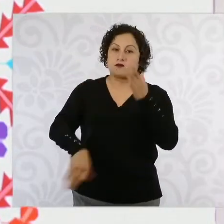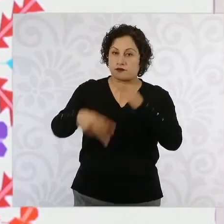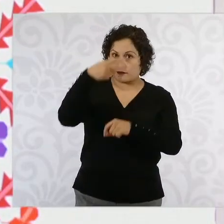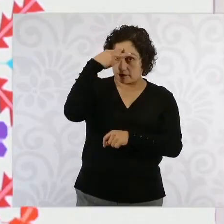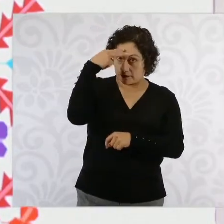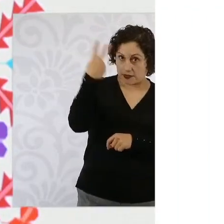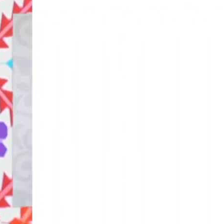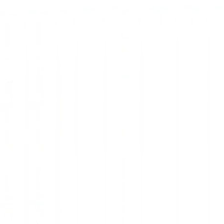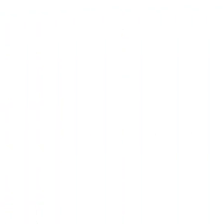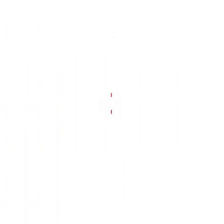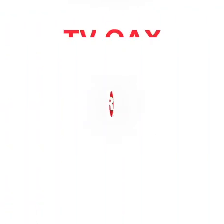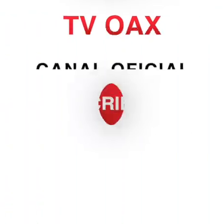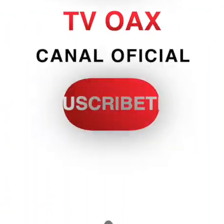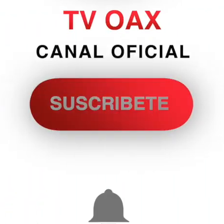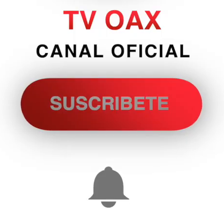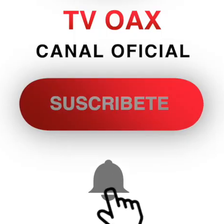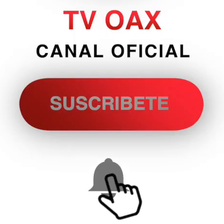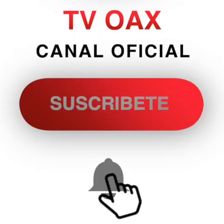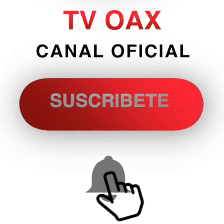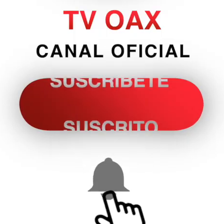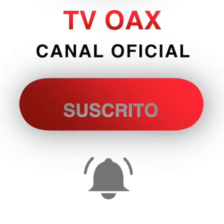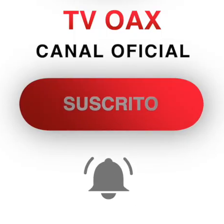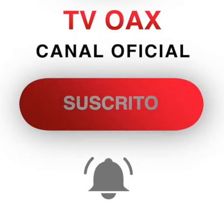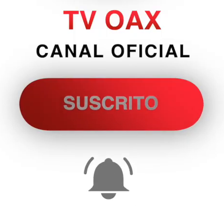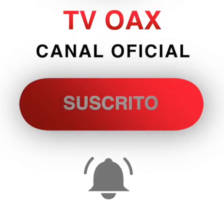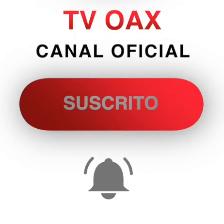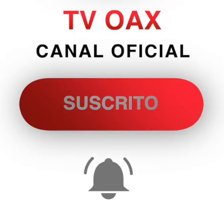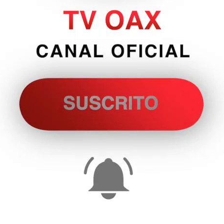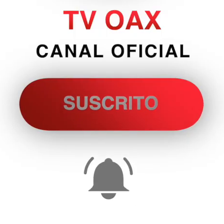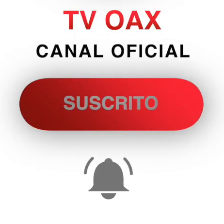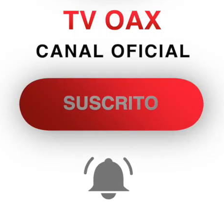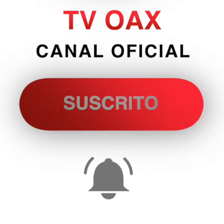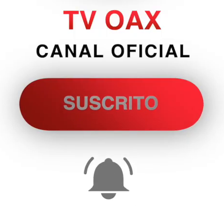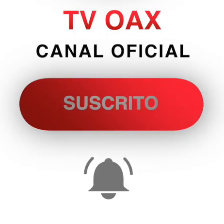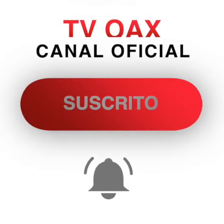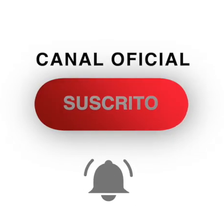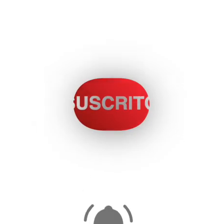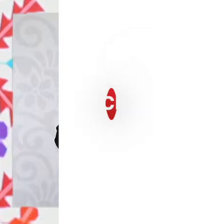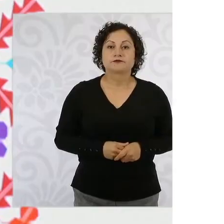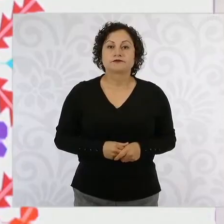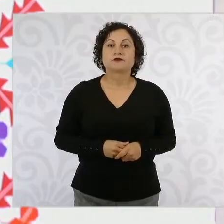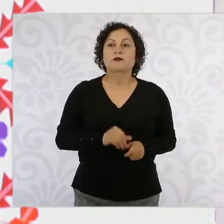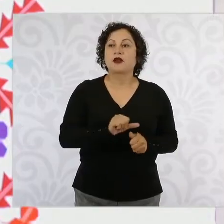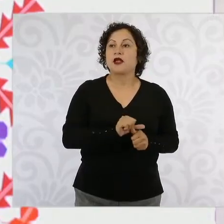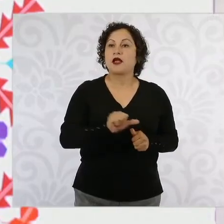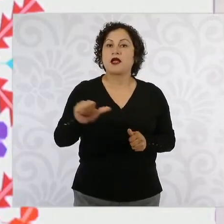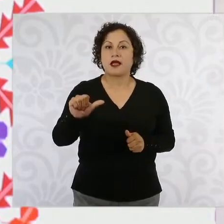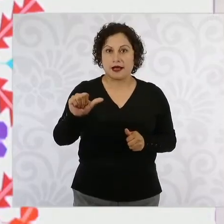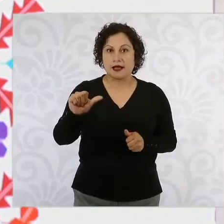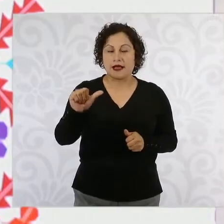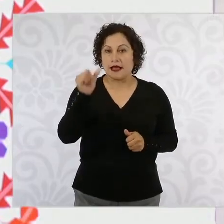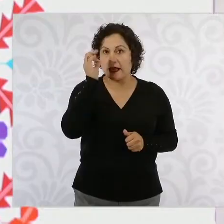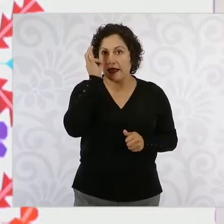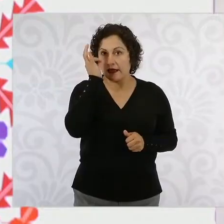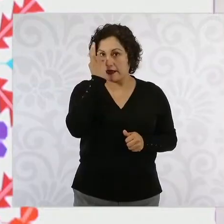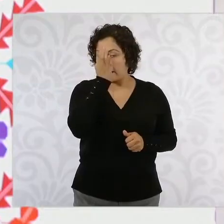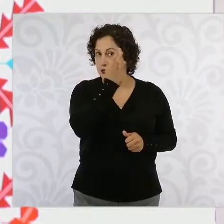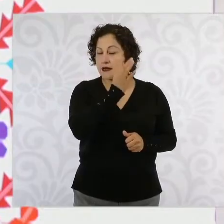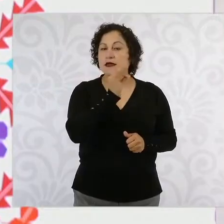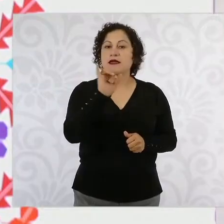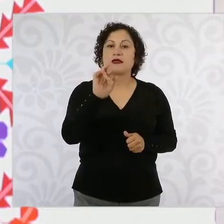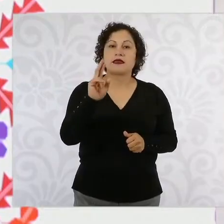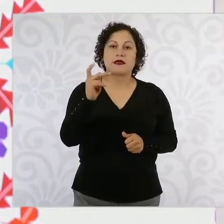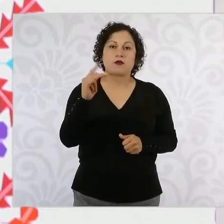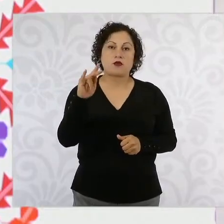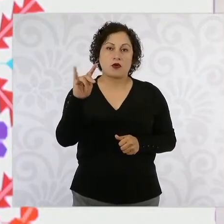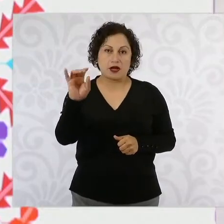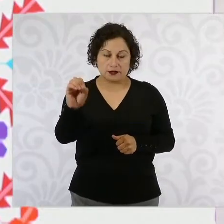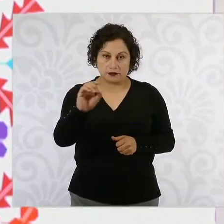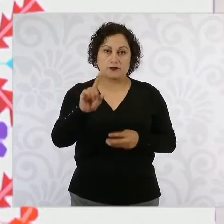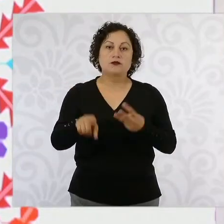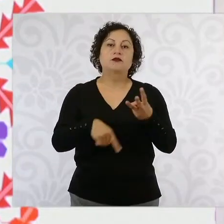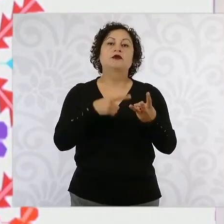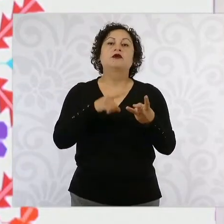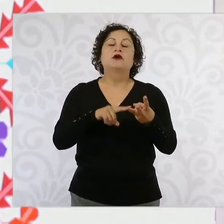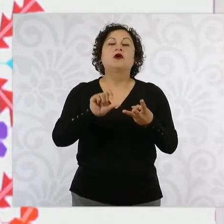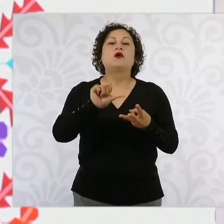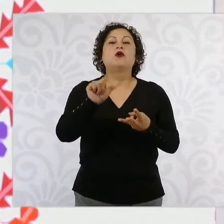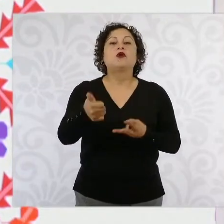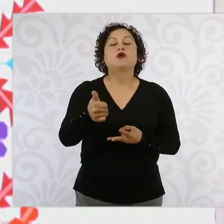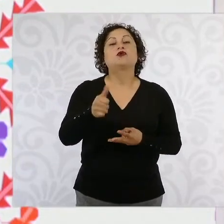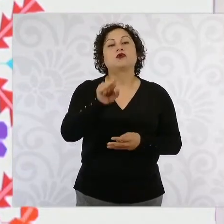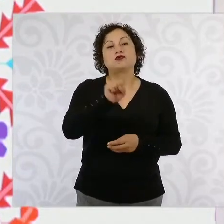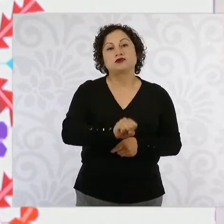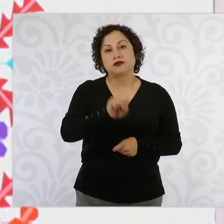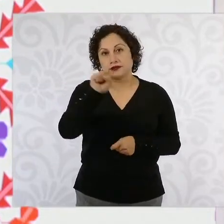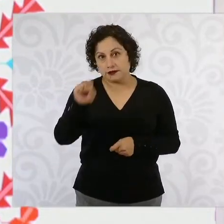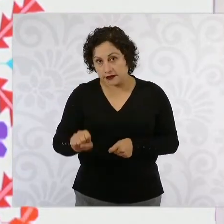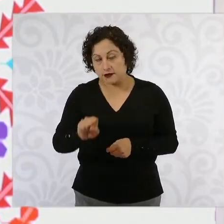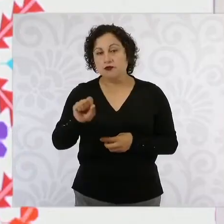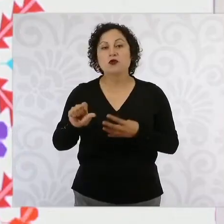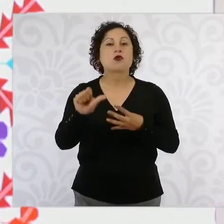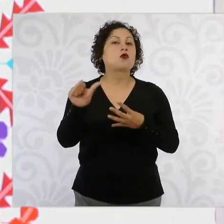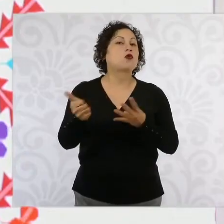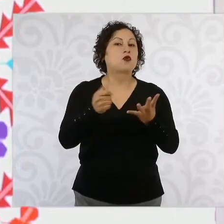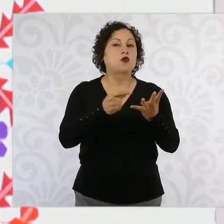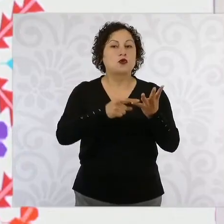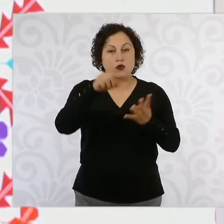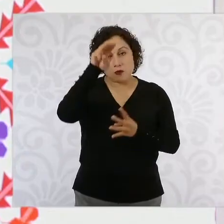iniciar y a Irapuato y también se va a licitar el Saltillo Monterrey como parte de la primera etapa